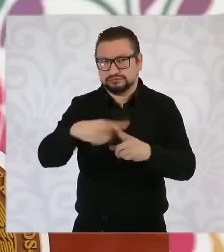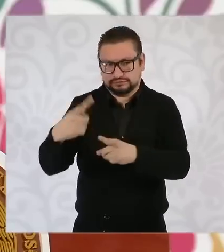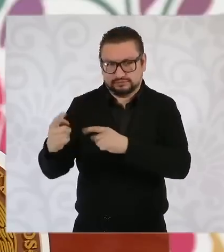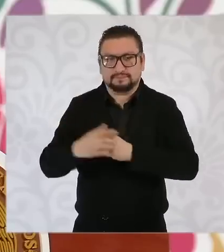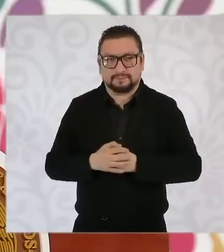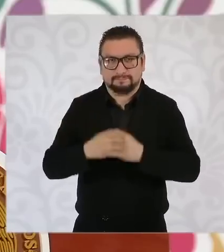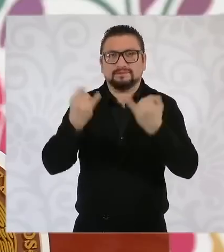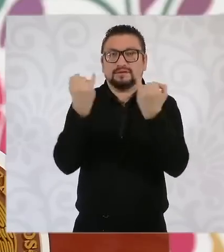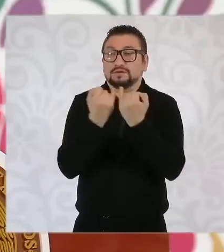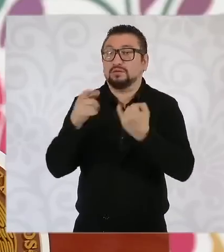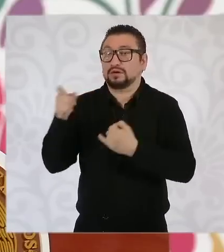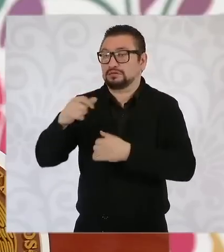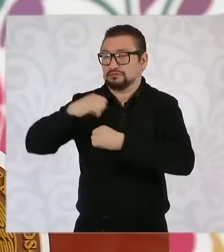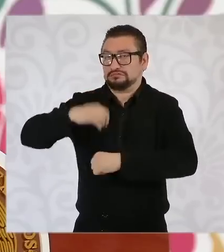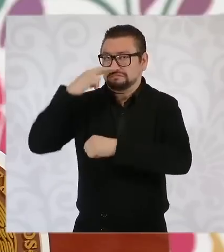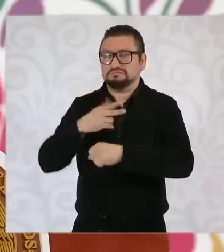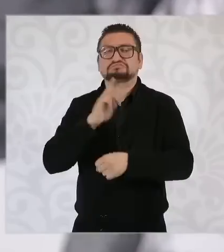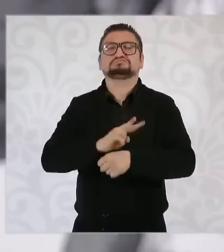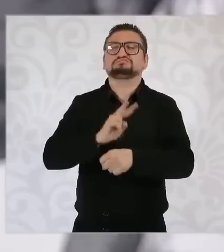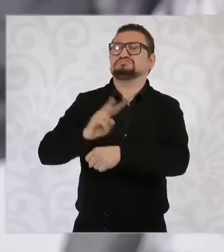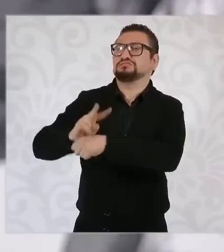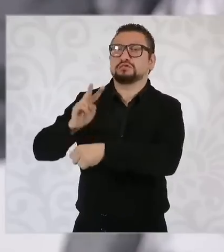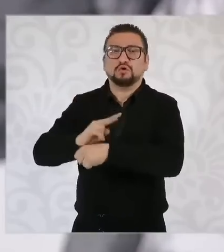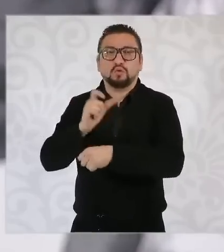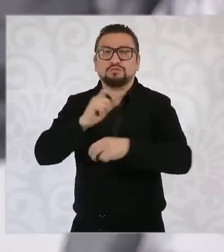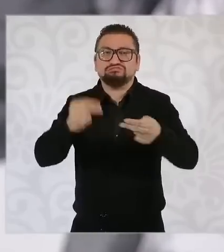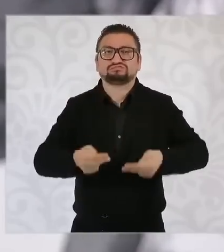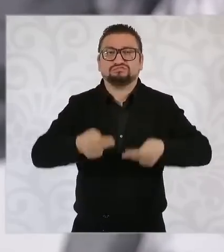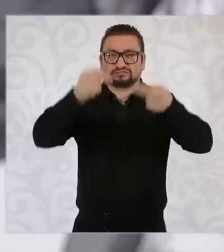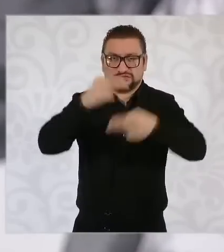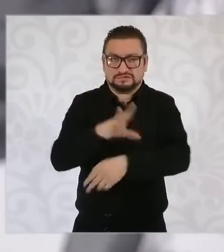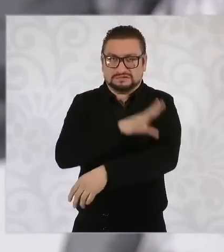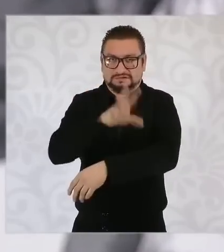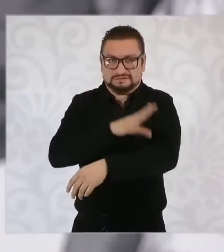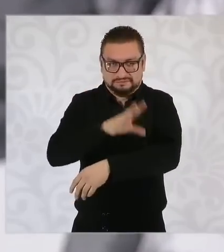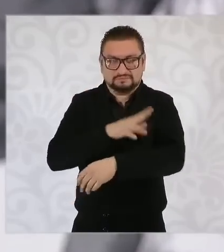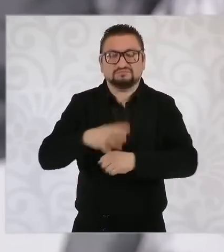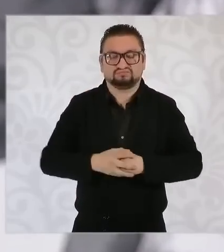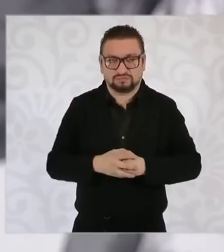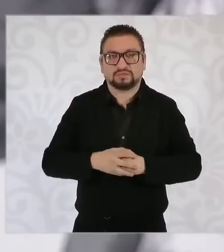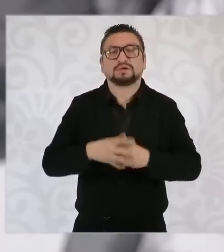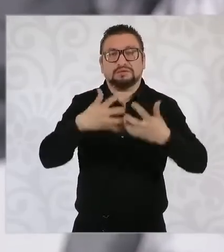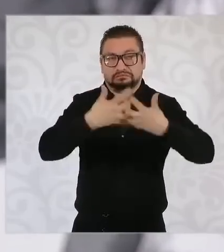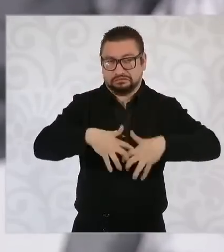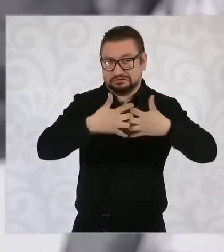vigilancia del mercado eléctrico mayorista y en lo que respecta a hidrocarburos todos los permisos de